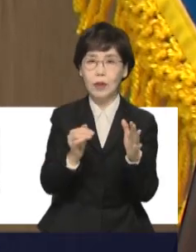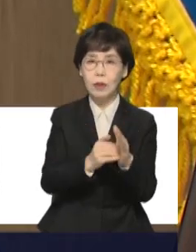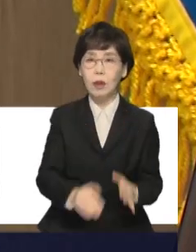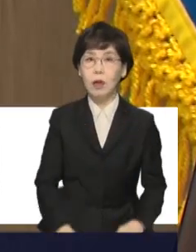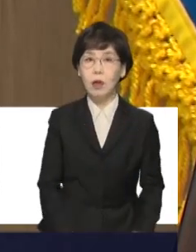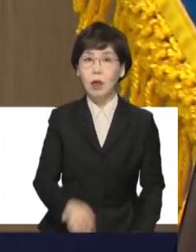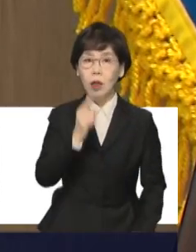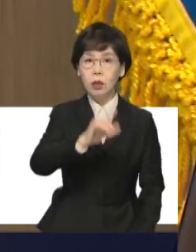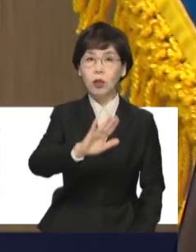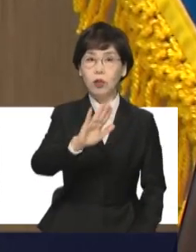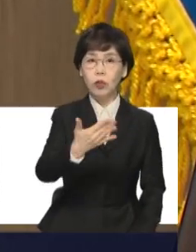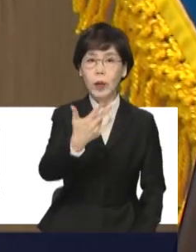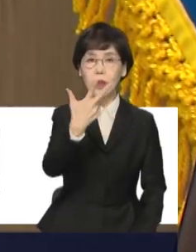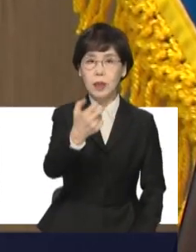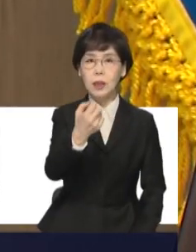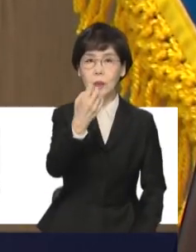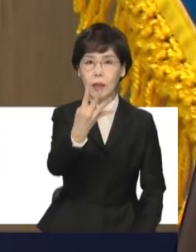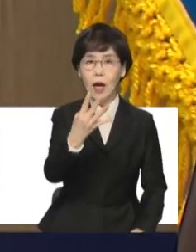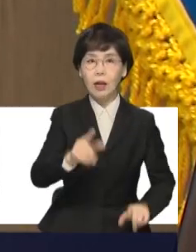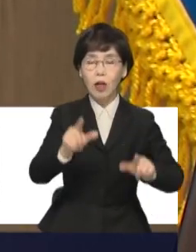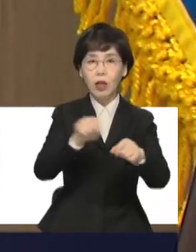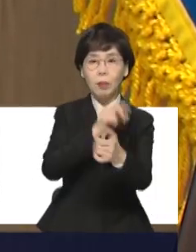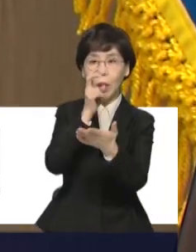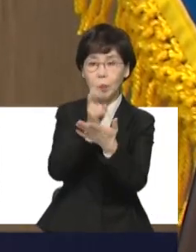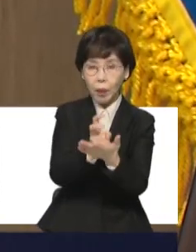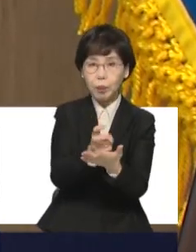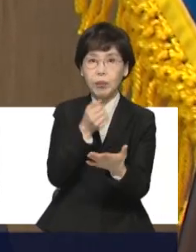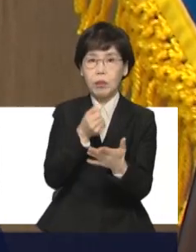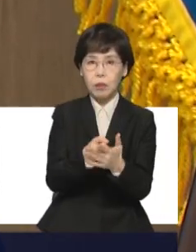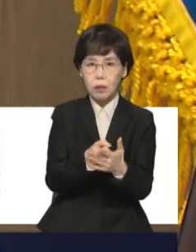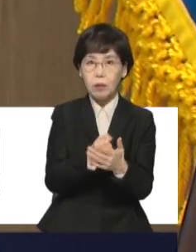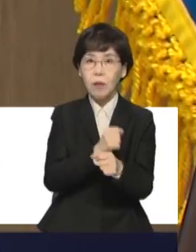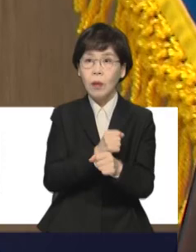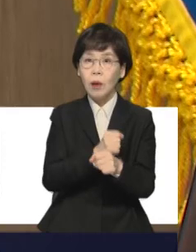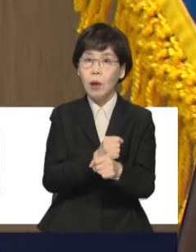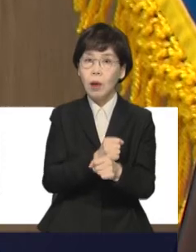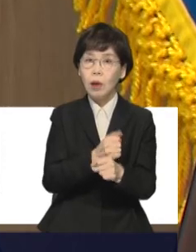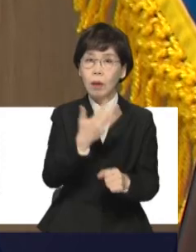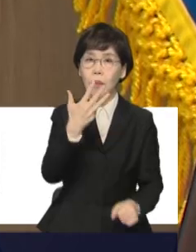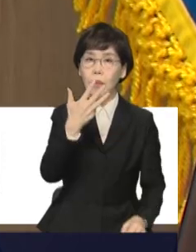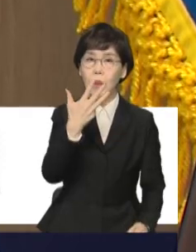1974년 특별법을 제정해서 8만 3,519건에